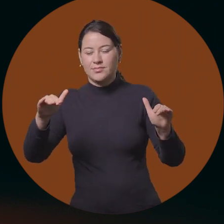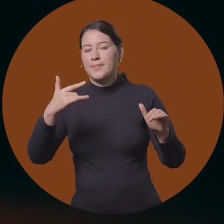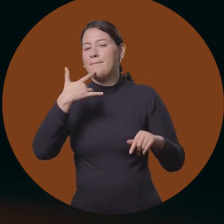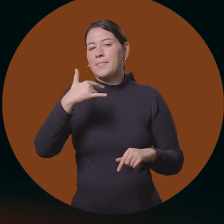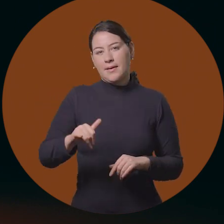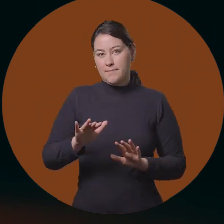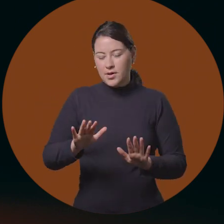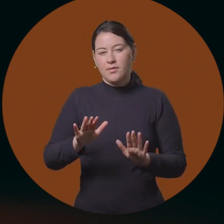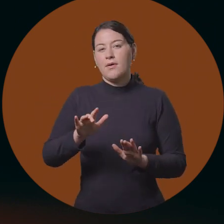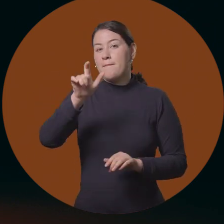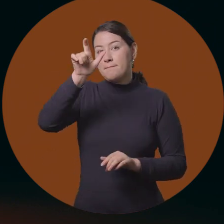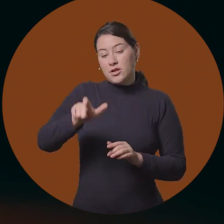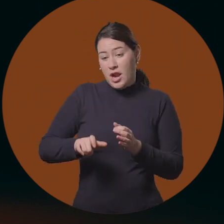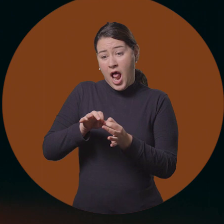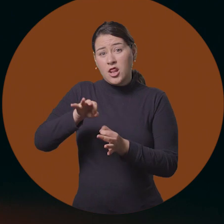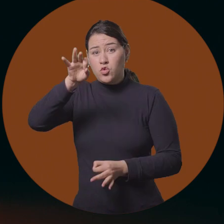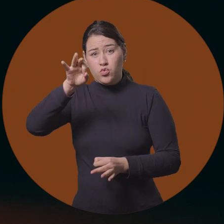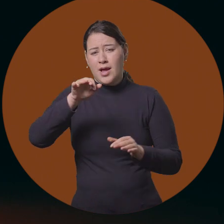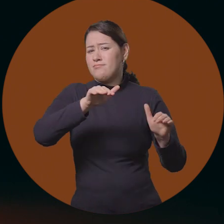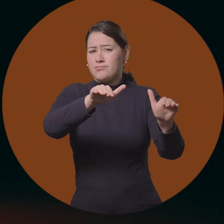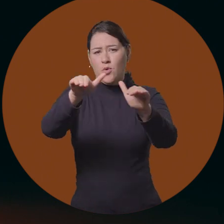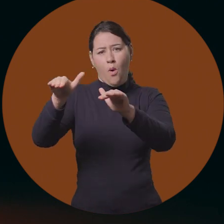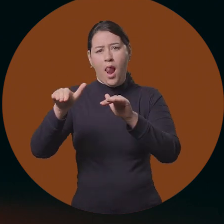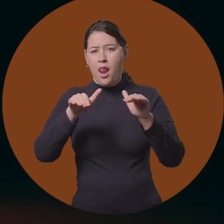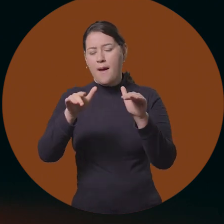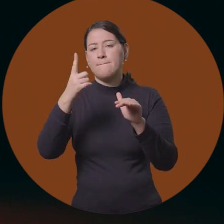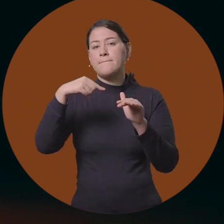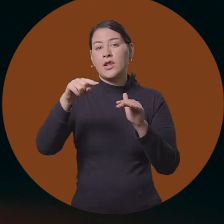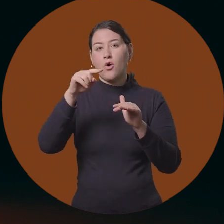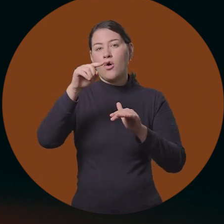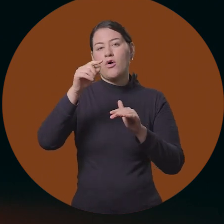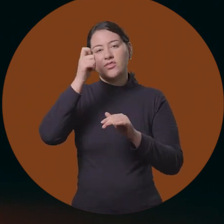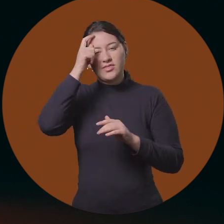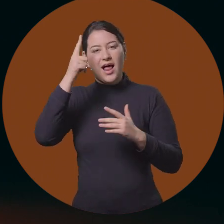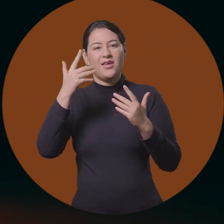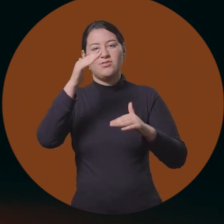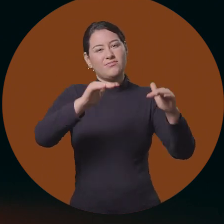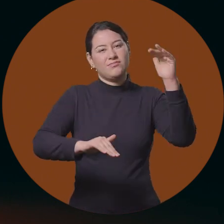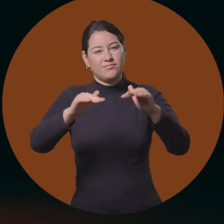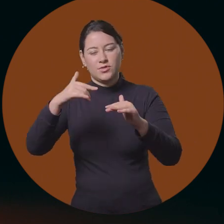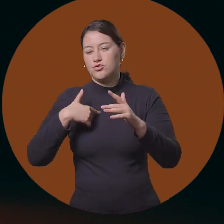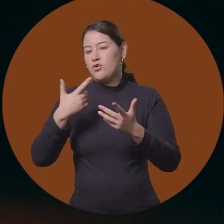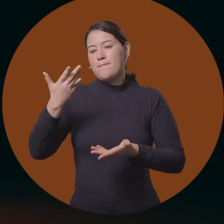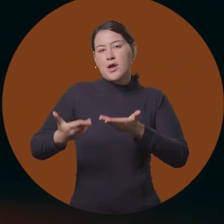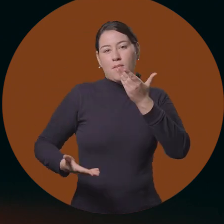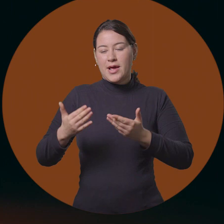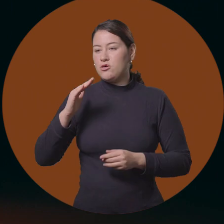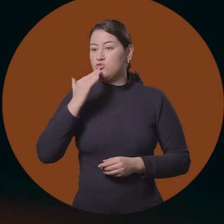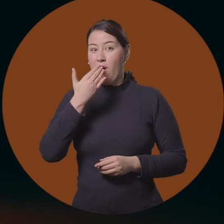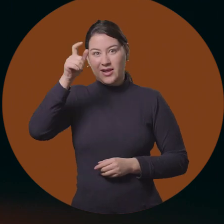Por decirtelo así, la altura de las personas está igualmente distribuida, pero el talento no. Y me voy a comparar con Luis Suárez.